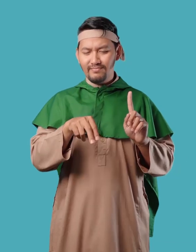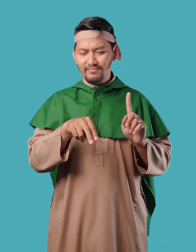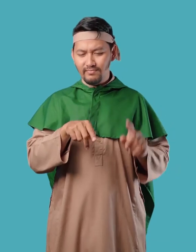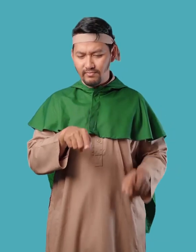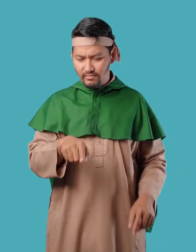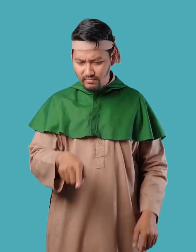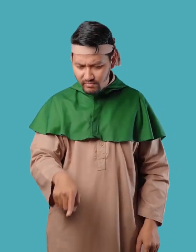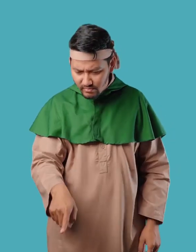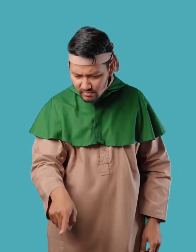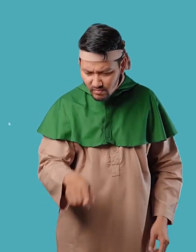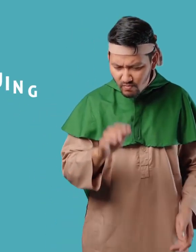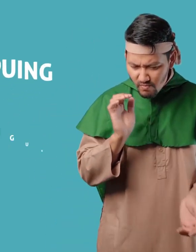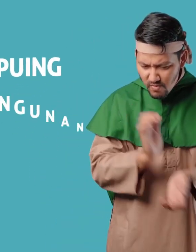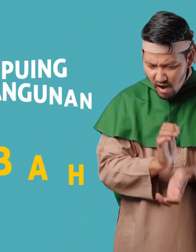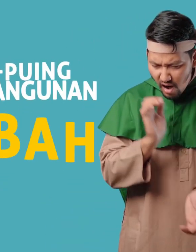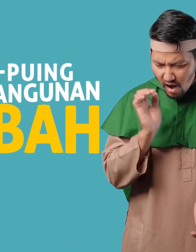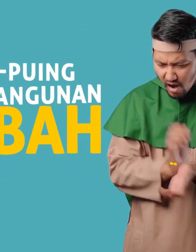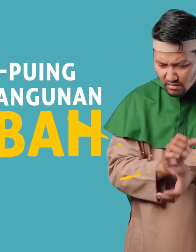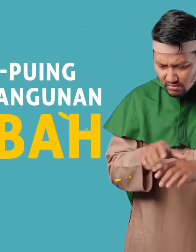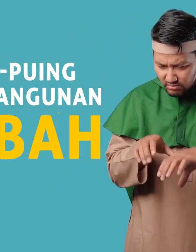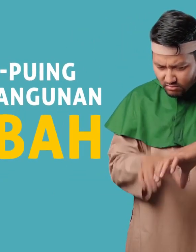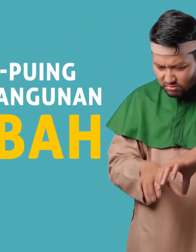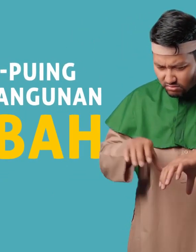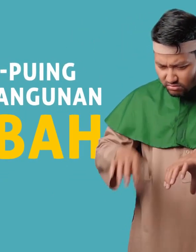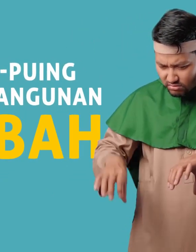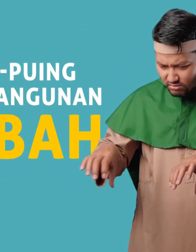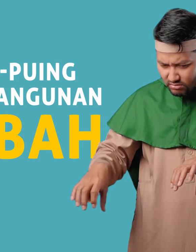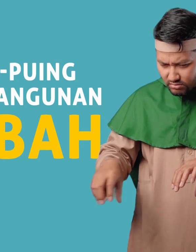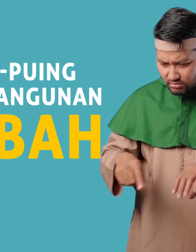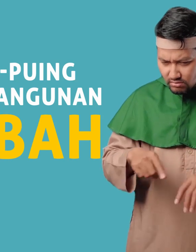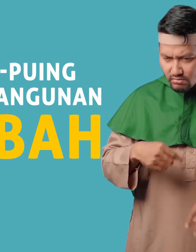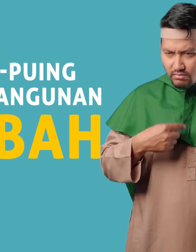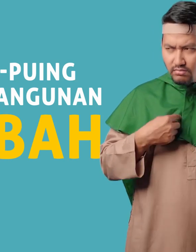Kemudian Nabi Ibrahim melihat sisa bangunan Ka'bah dari zaman dahulu